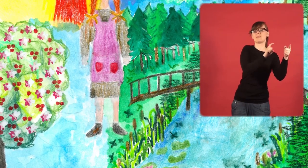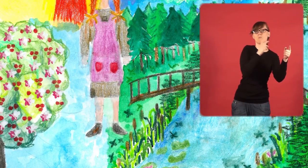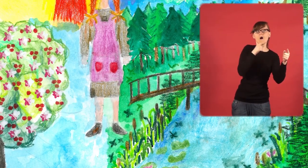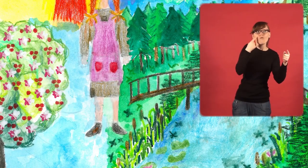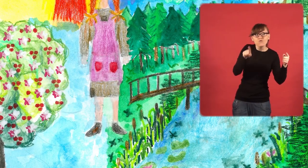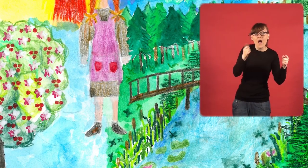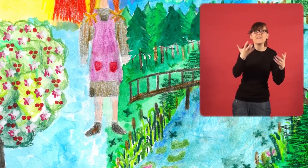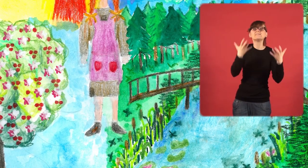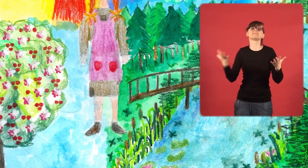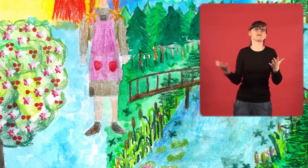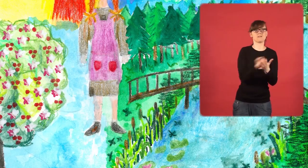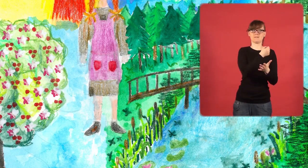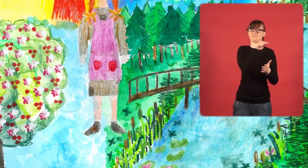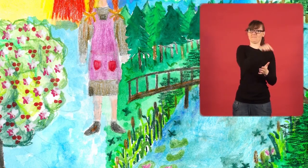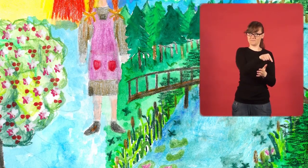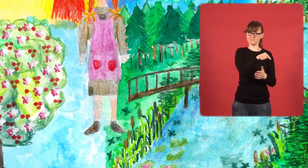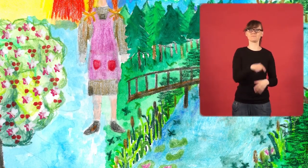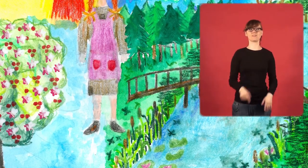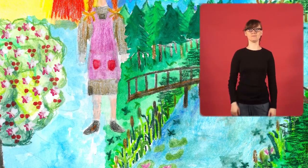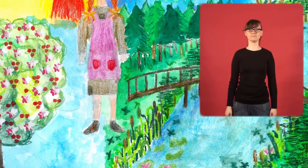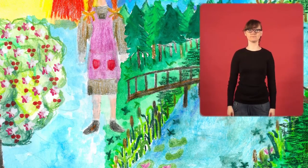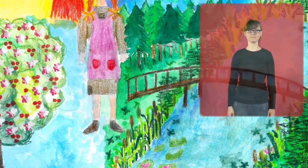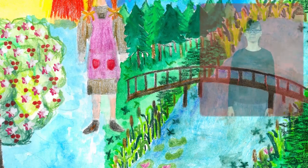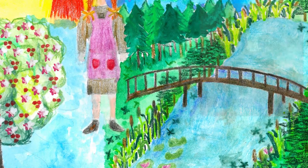Zaraz jednak znalazła rozwiązanie, jedna z jej sąsiadek chętnie wzięłaby do siebie dziewczynkę.